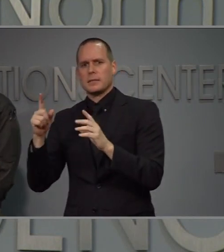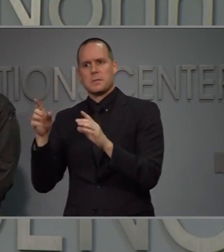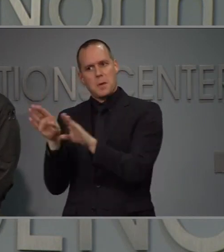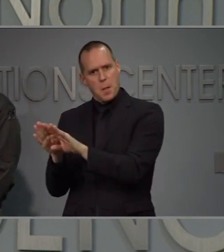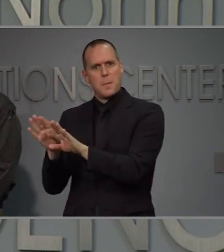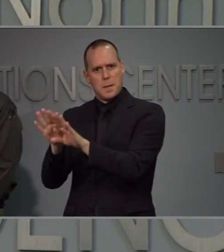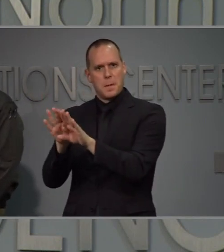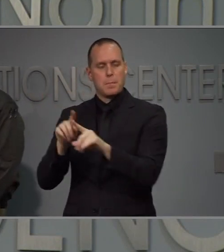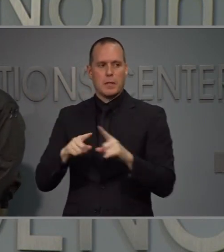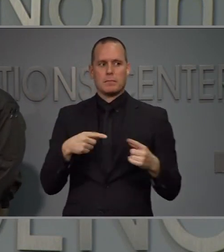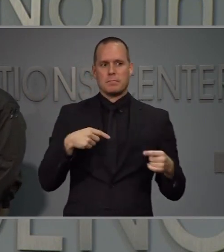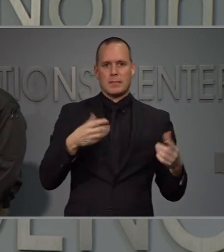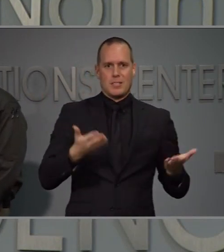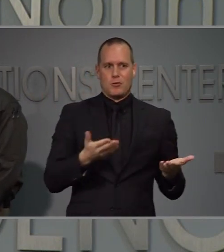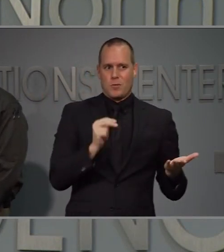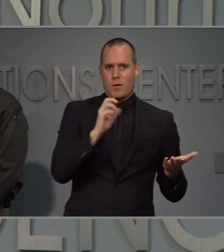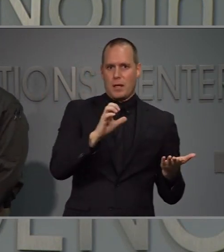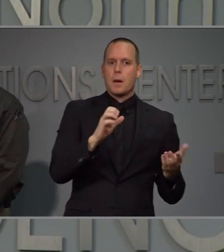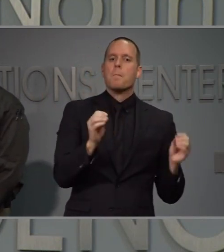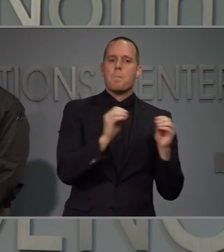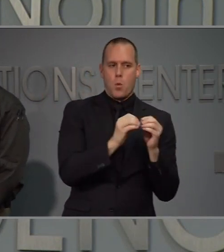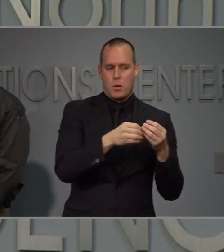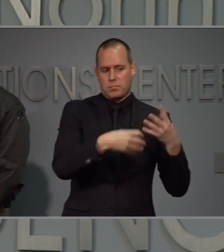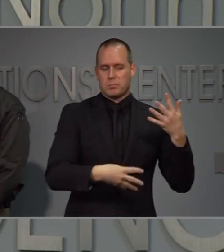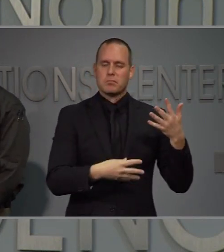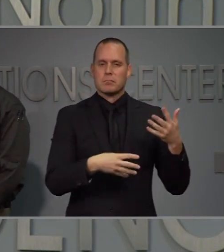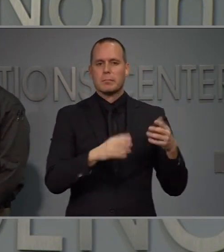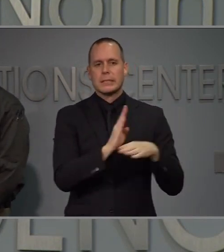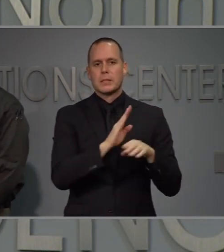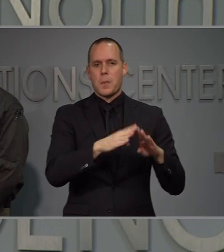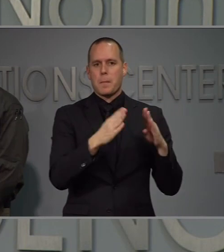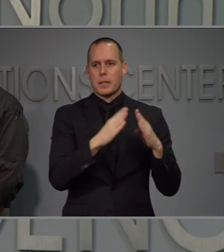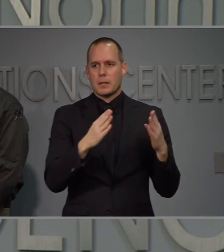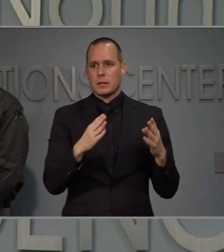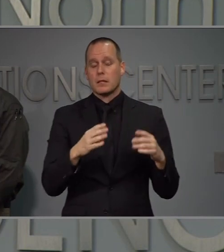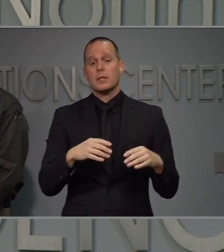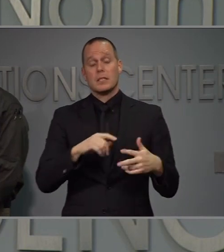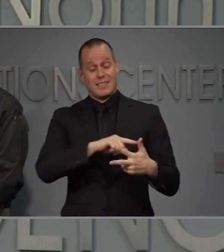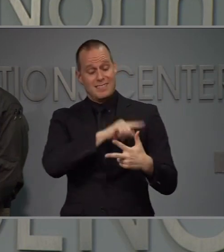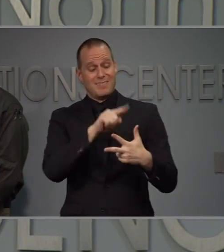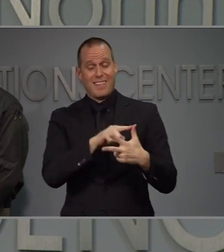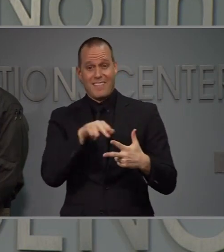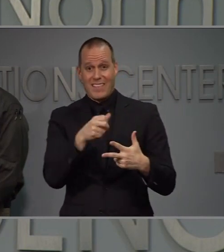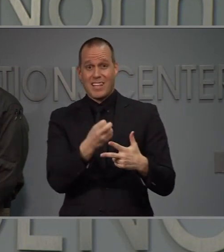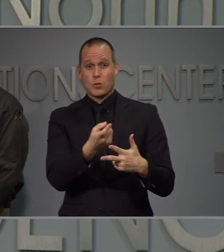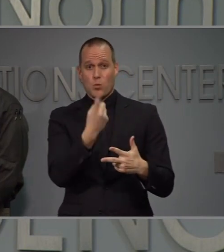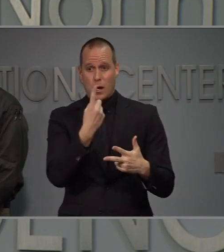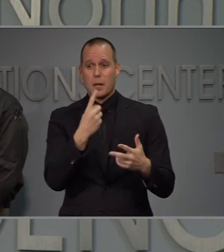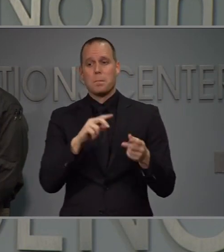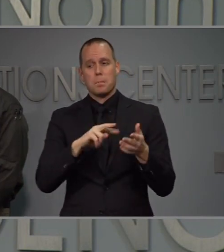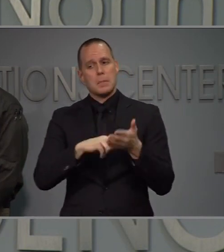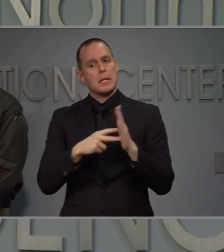otros estados.